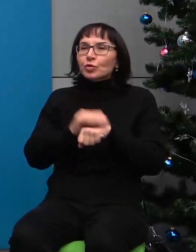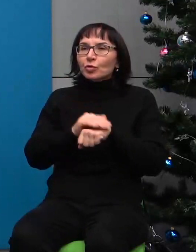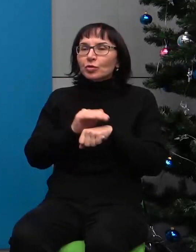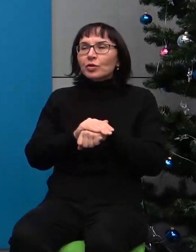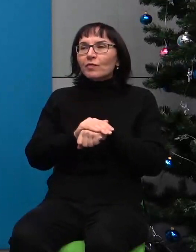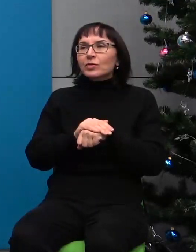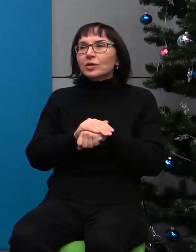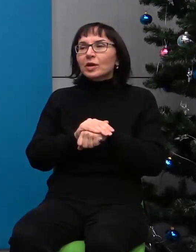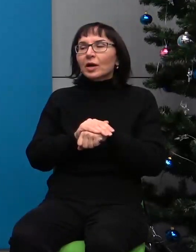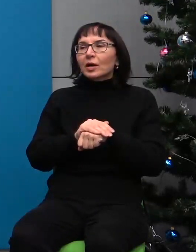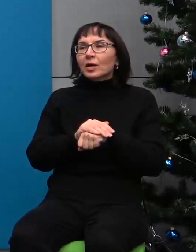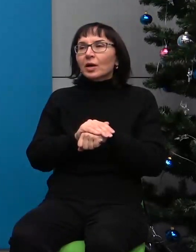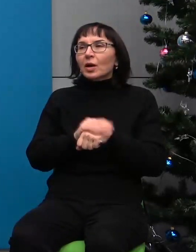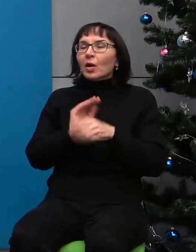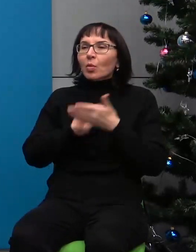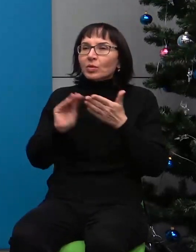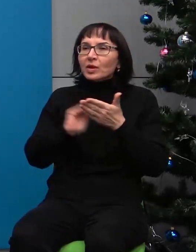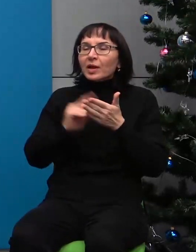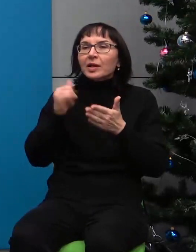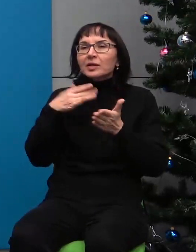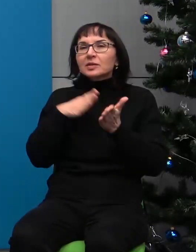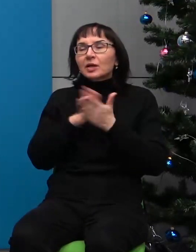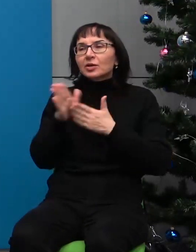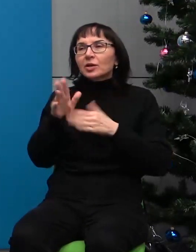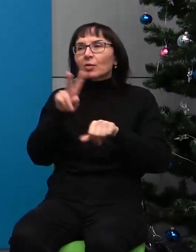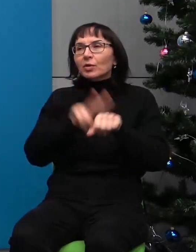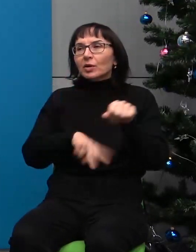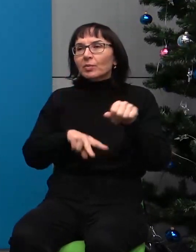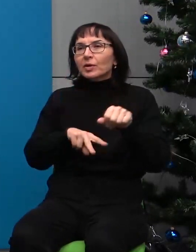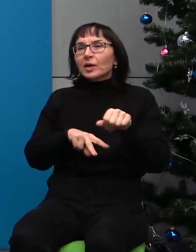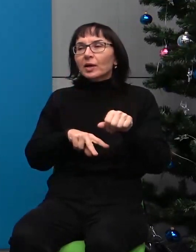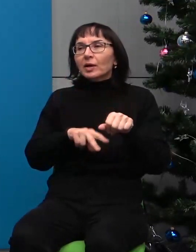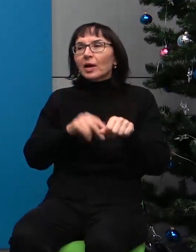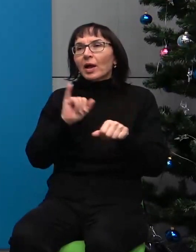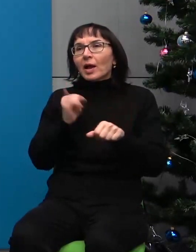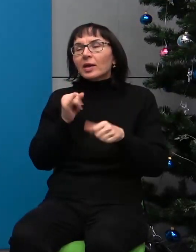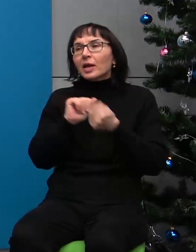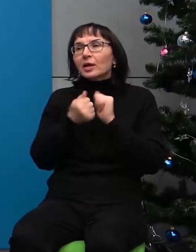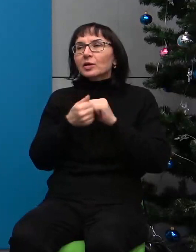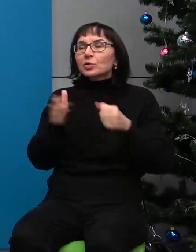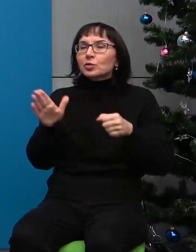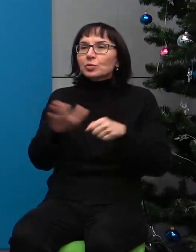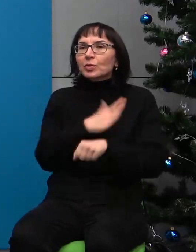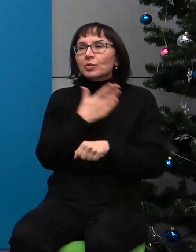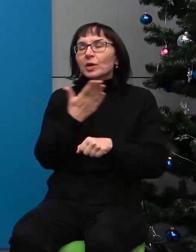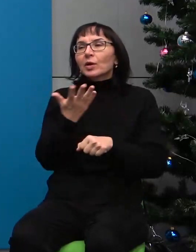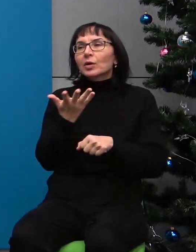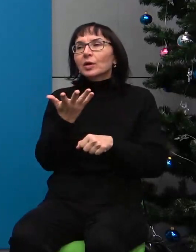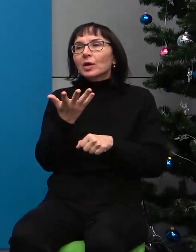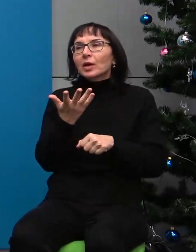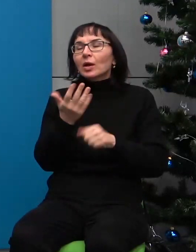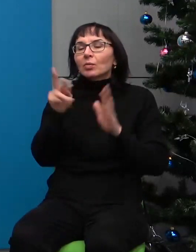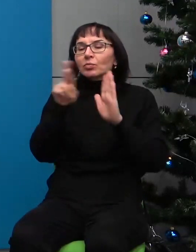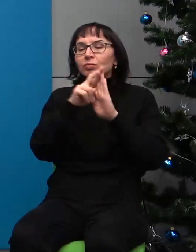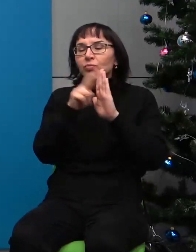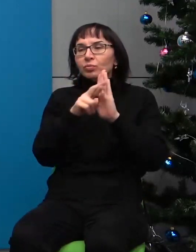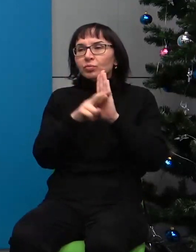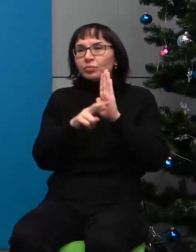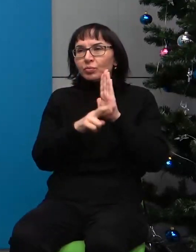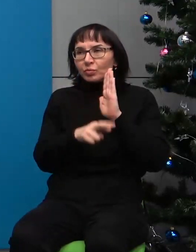Jakie są zaczynane kryminały? Jakie formuły takie są spełnione, że kryminał jest kryminałem? Jaka jest konstrukcja kryminału?